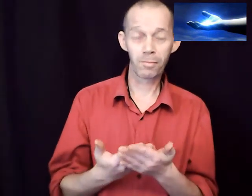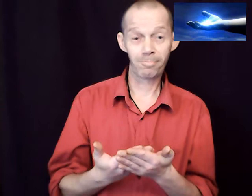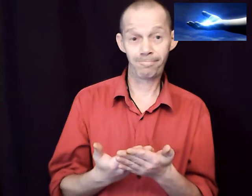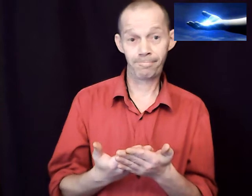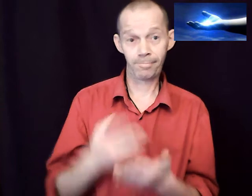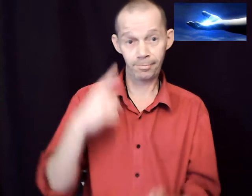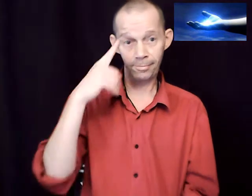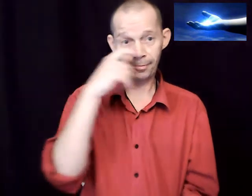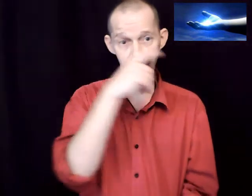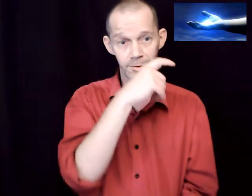Le prouver est difficile.